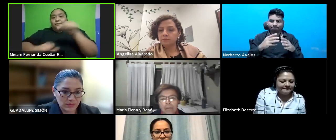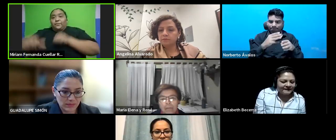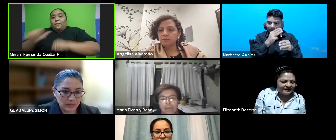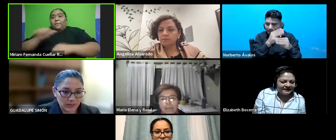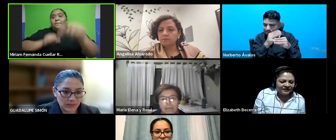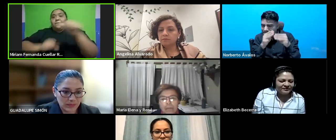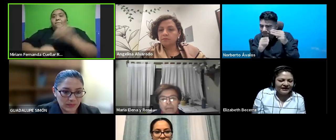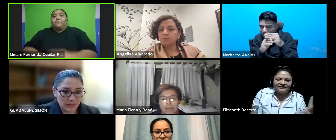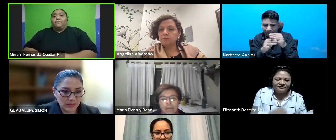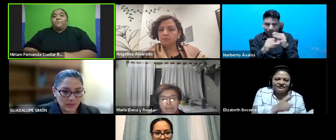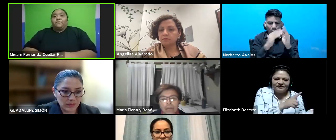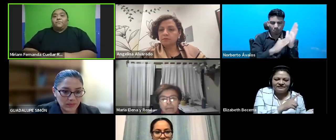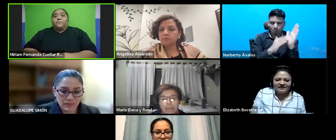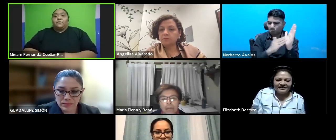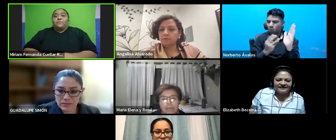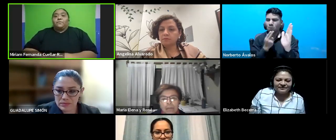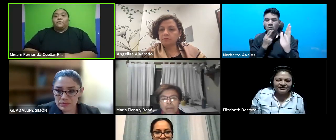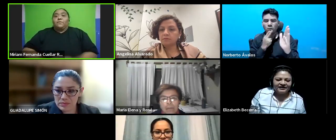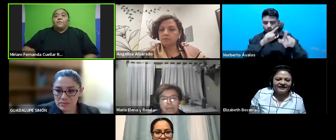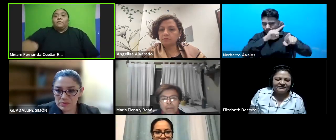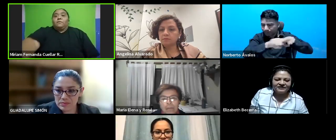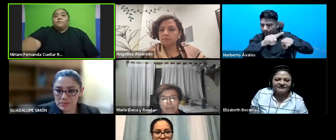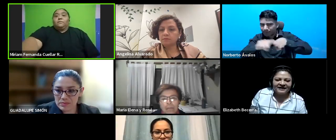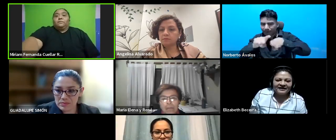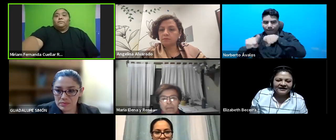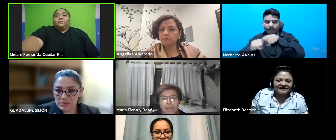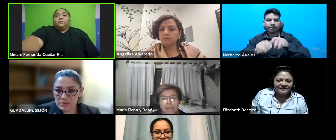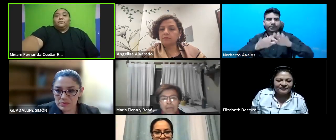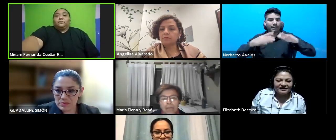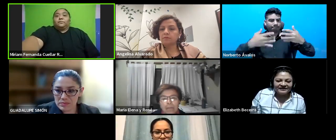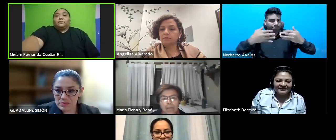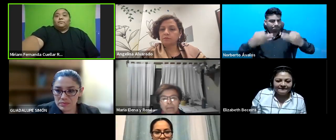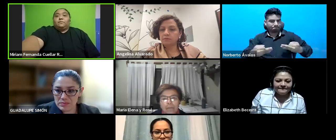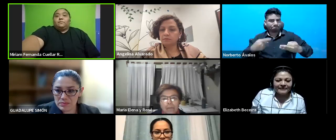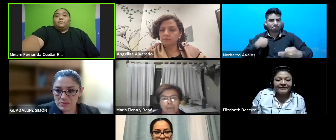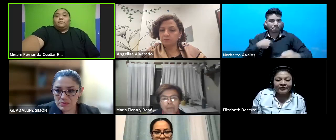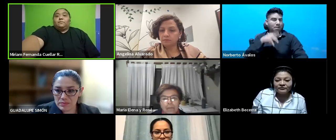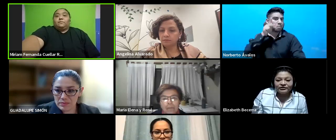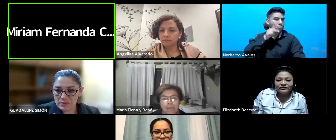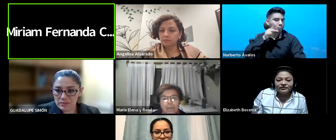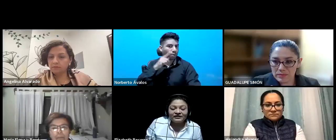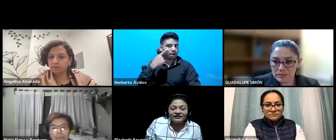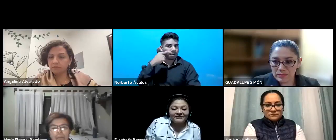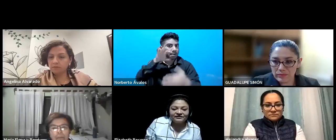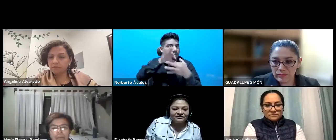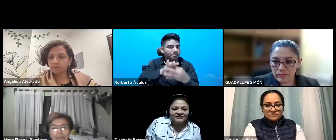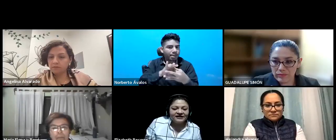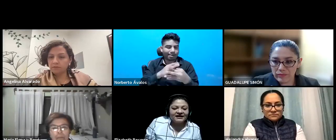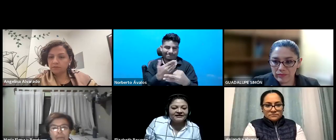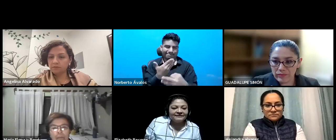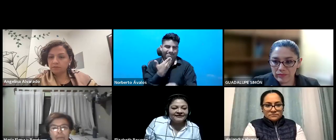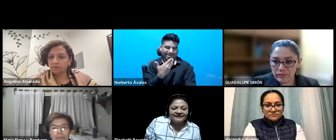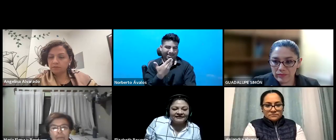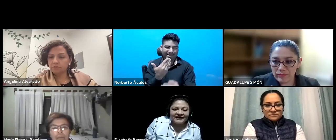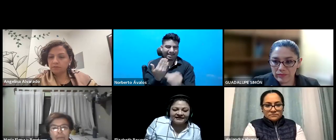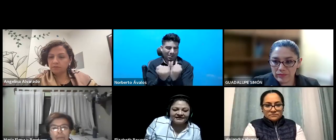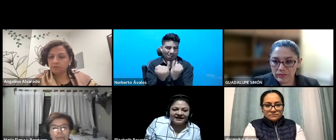trabajo probado, bastantes materias probados que tengo por ahí, que tengo por ahí, algunos de los que les mostré, el mostré mostré. última diapositiva, pero muchos